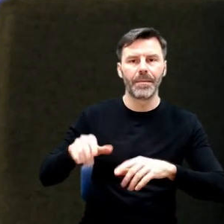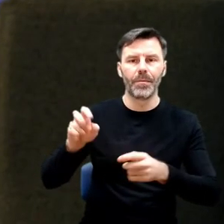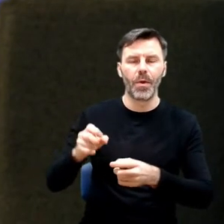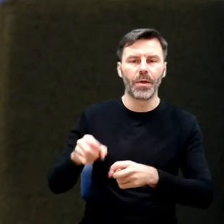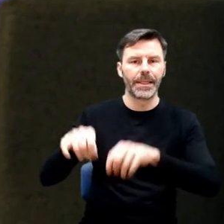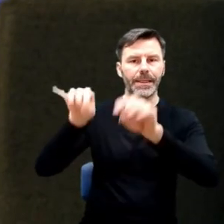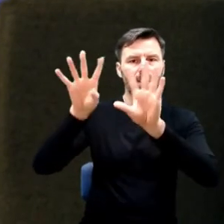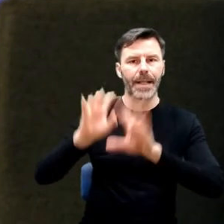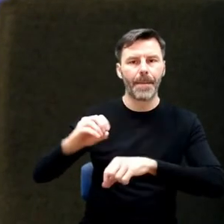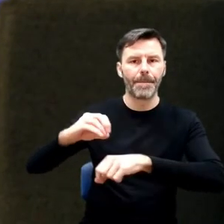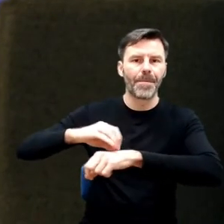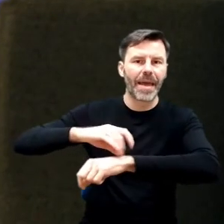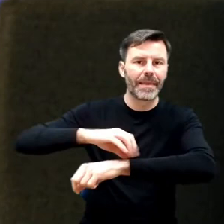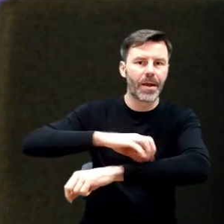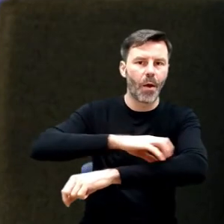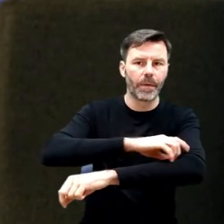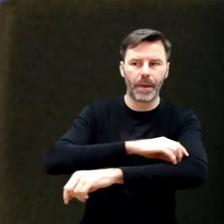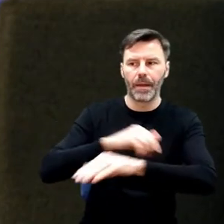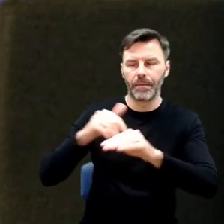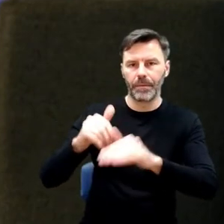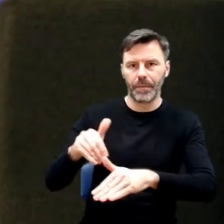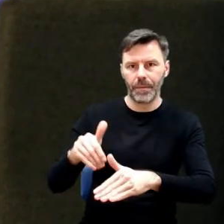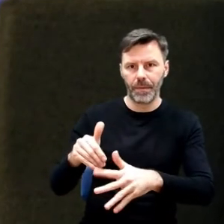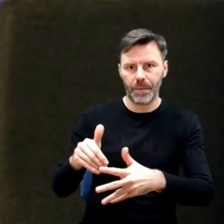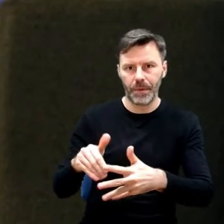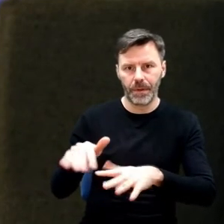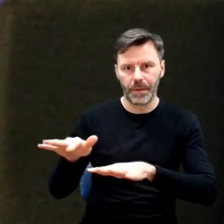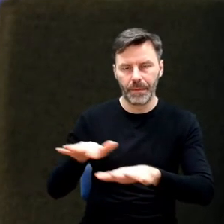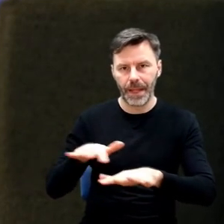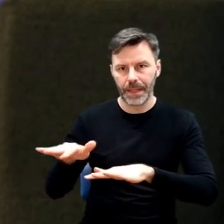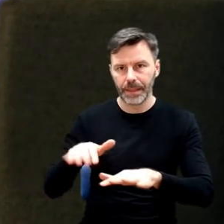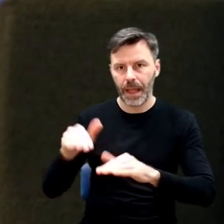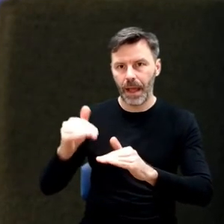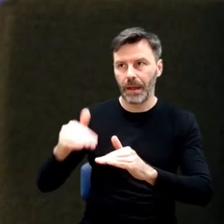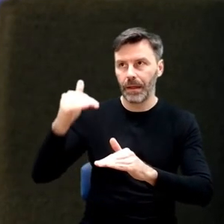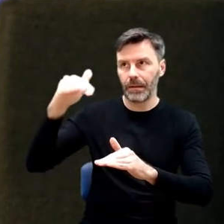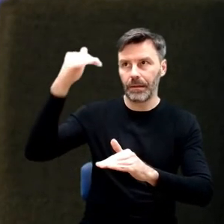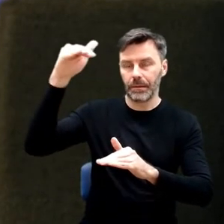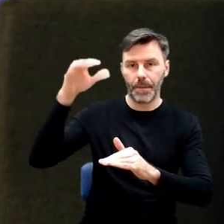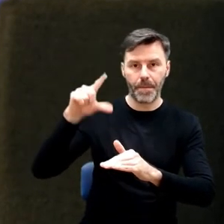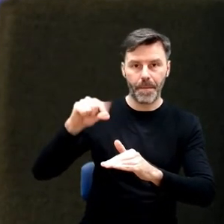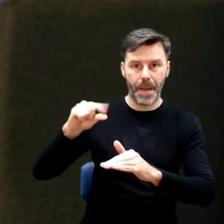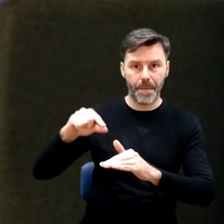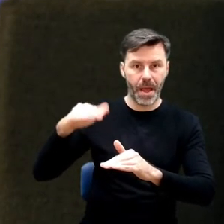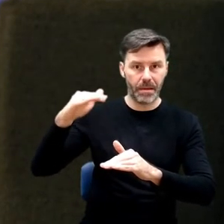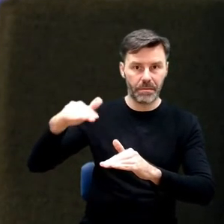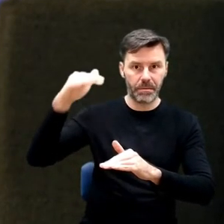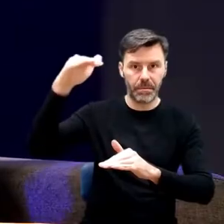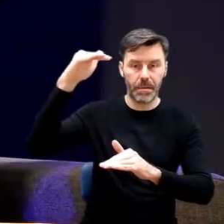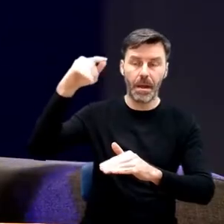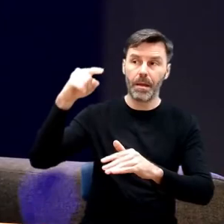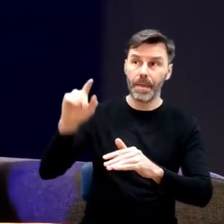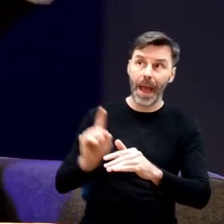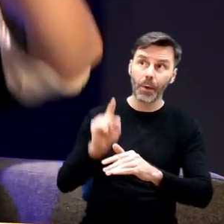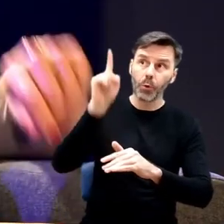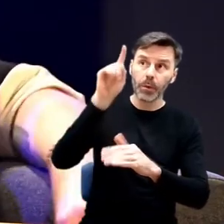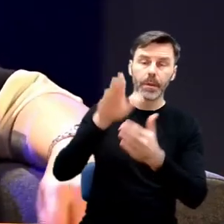a która zajmuje niepotrzebnie miejsce, bo można byłoby ją nadbudować i może mieć plac zabaw na górze z świetnym boiskiem.